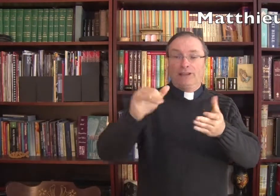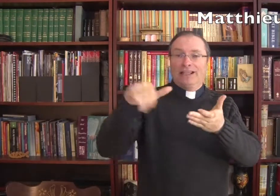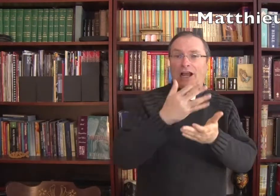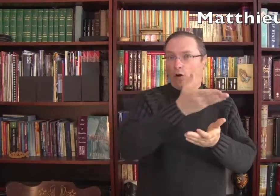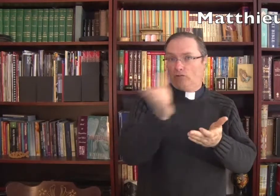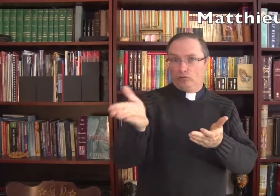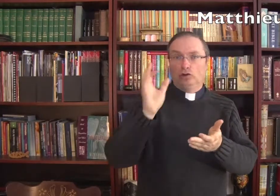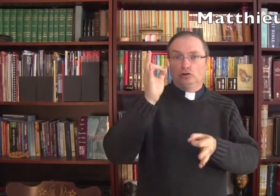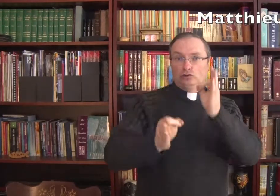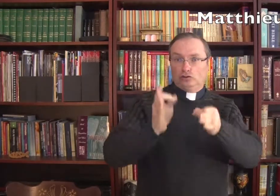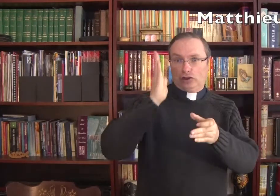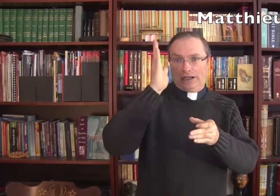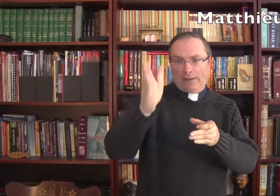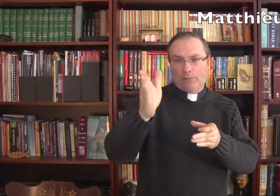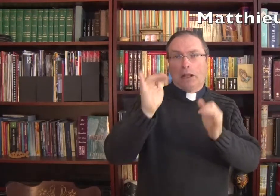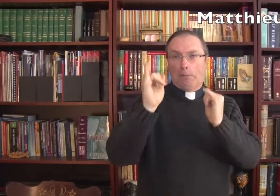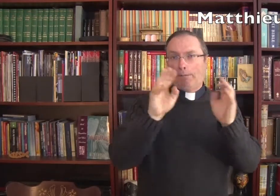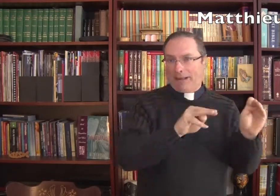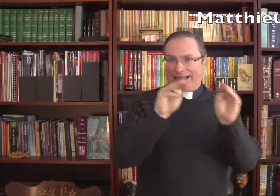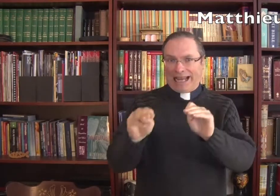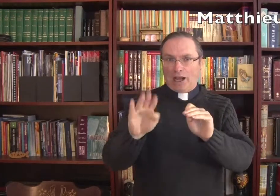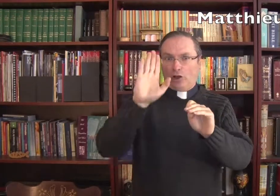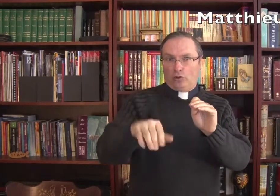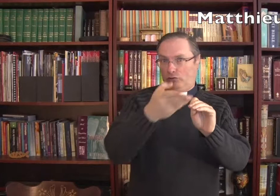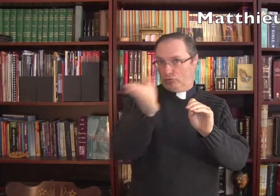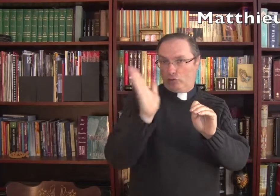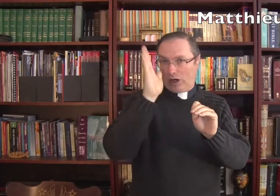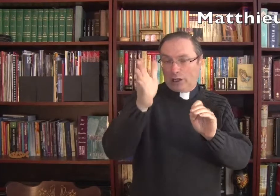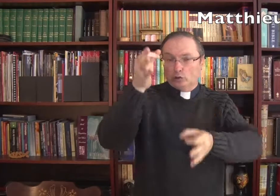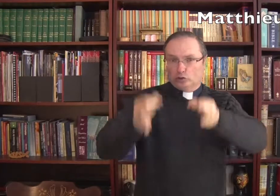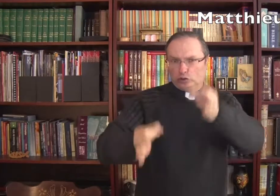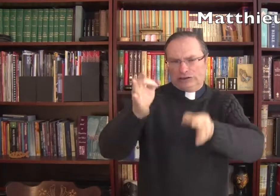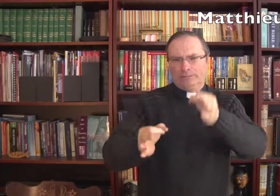car on vous jugera de la même manière que vous aurez jugé